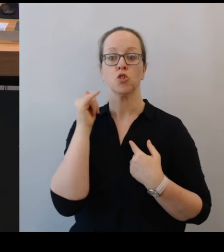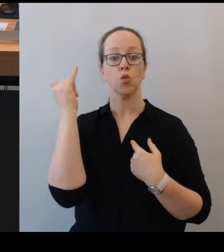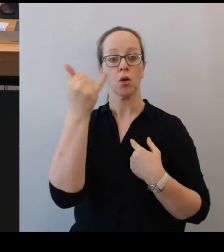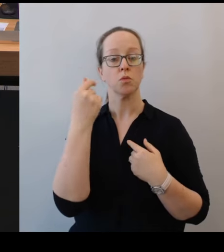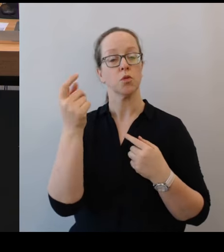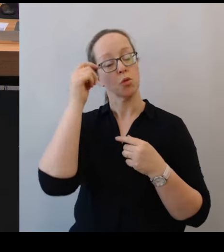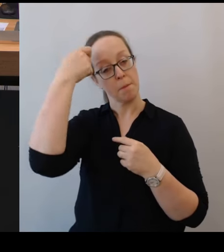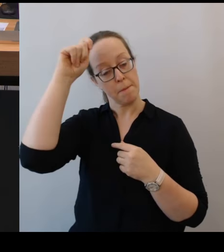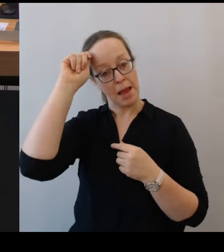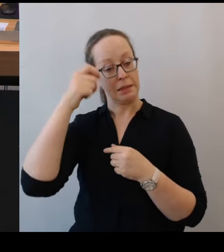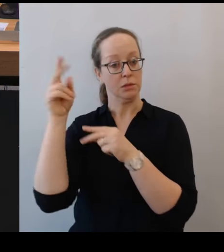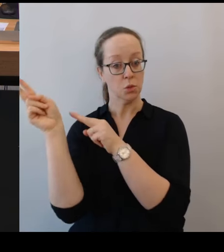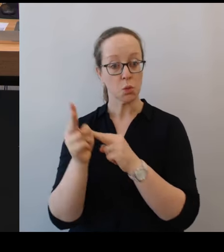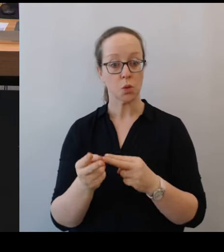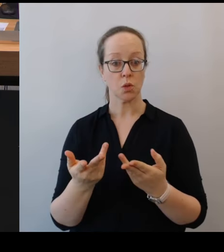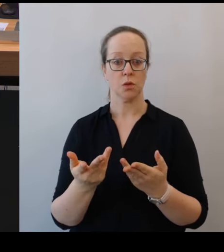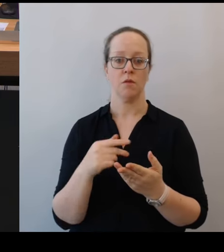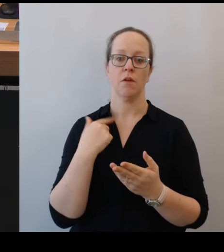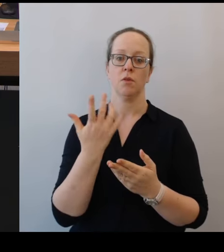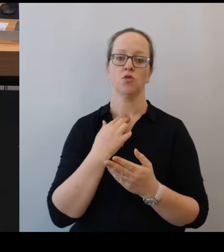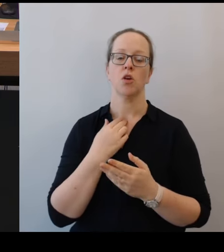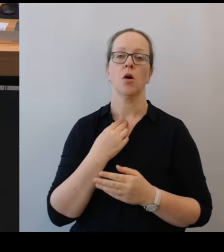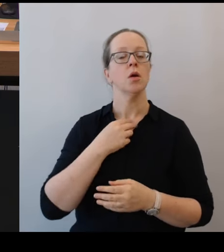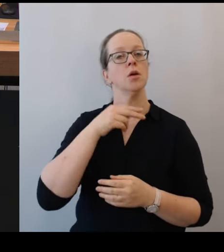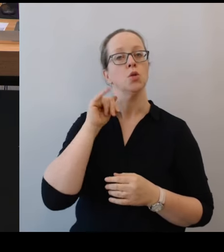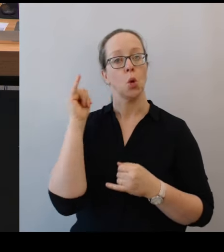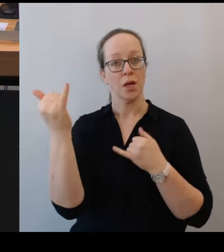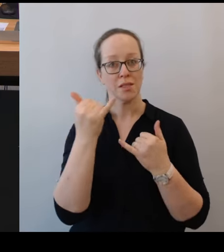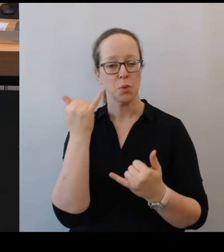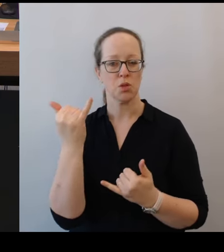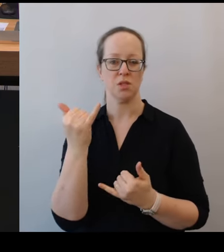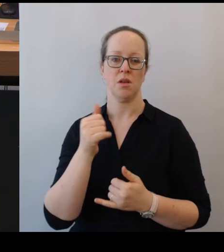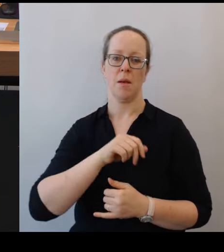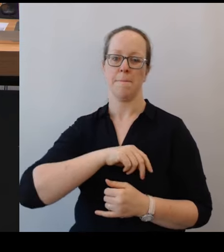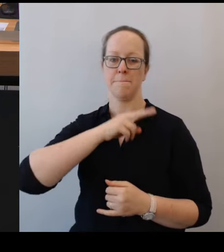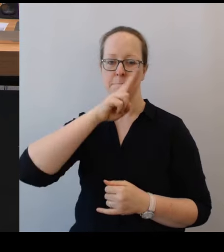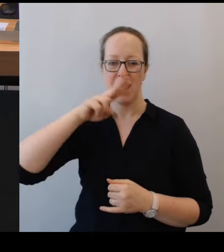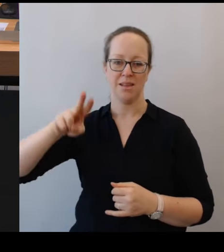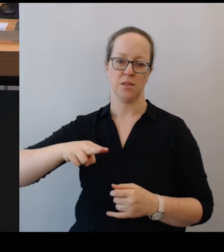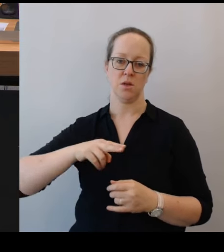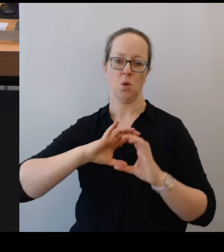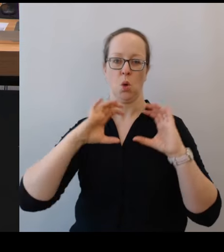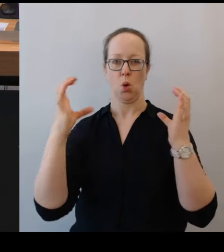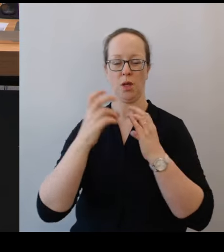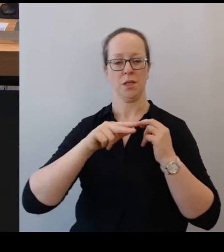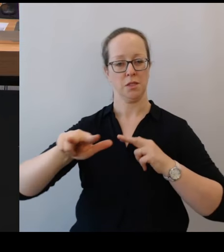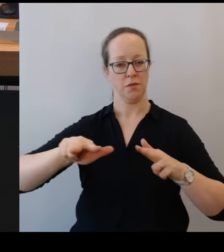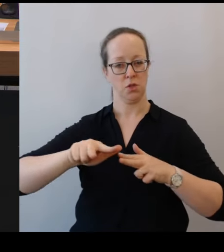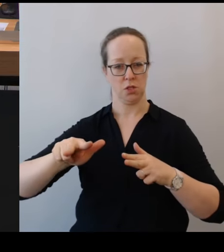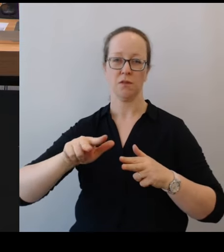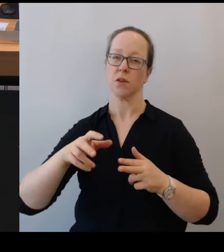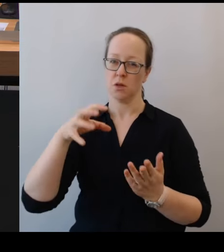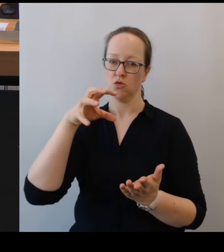Denn davon leben die Geschäftsreisenden, weil das eine hohe Stadtrendite bringt. Vor allem, weil da alle von